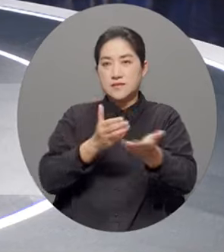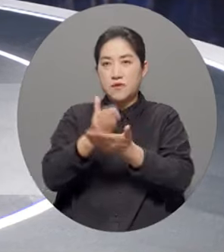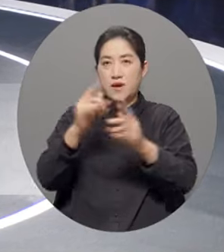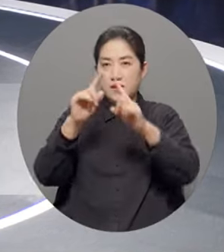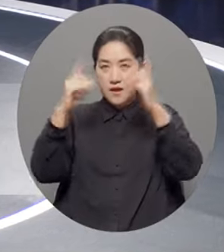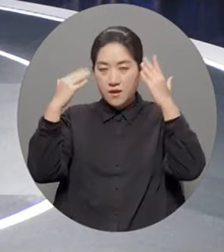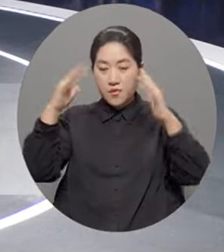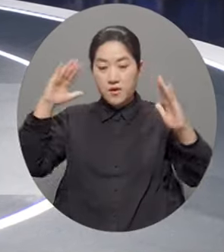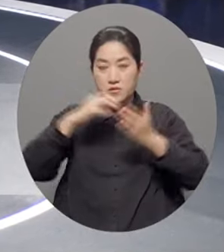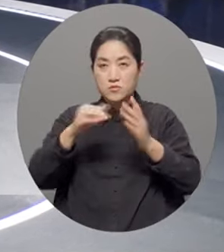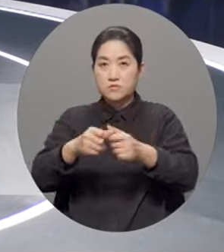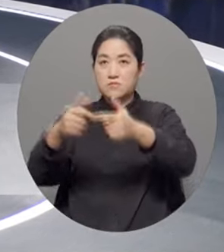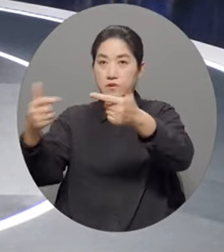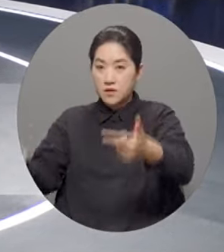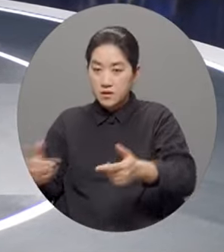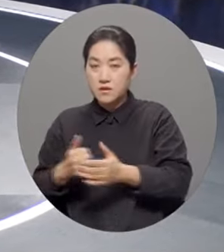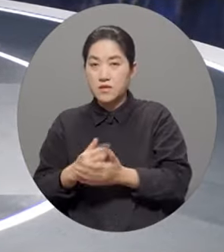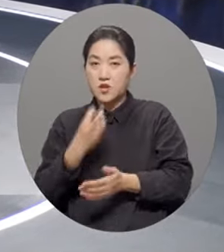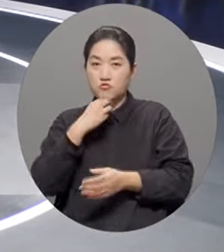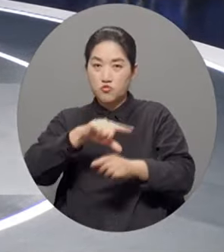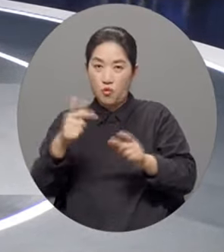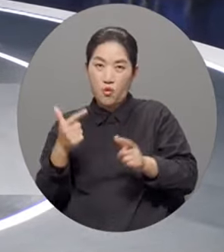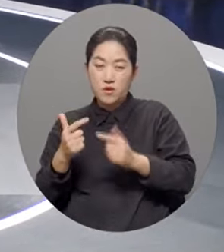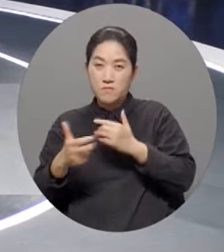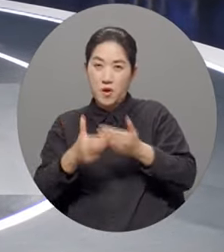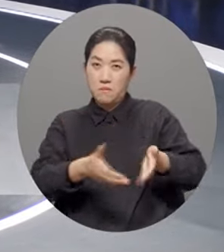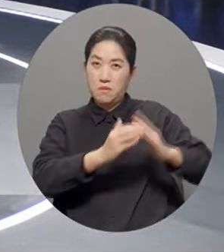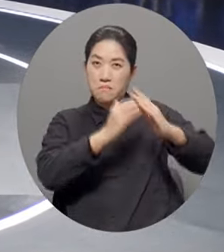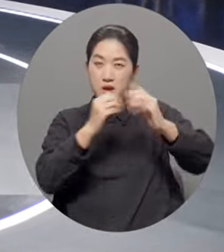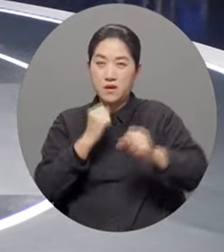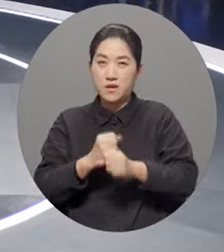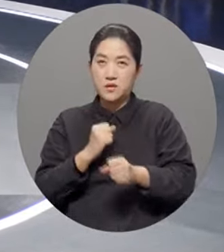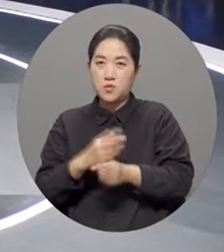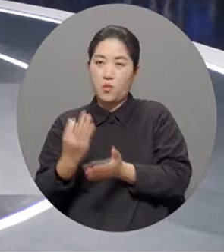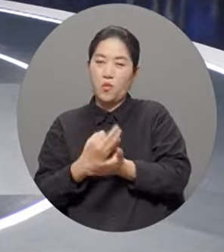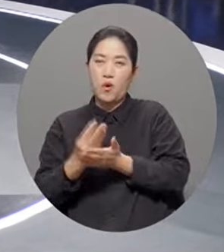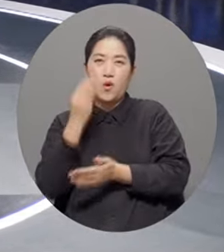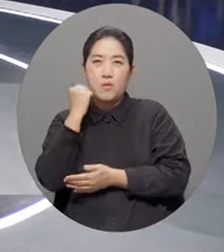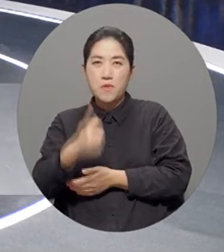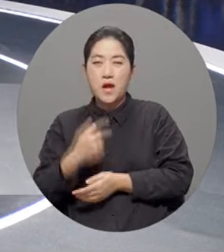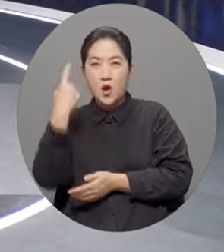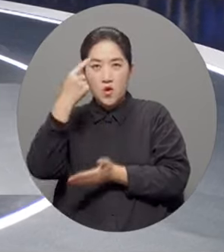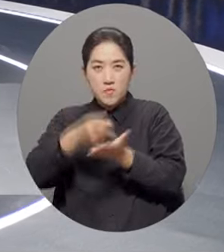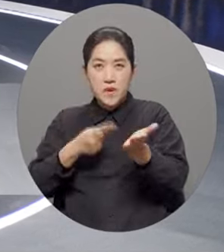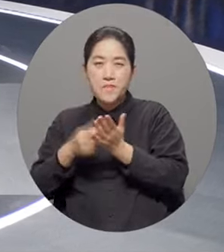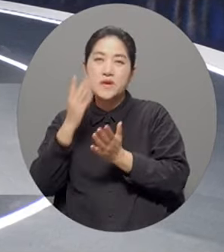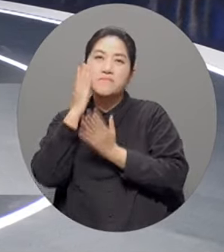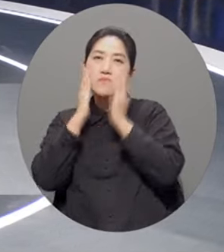(앵커) 그런데 의대 정원을 늘린다고 해서수도권 쏠림 현상이라든지 또 이른바 돈 잘